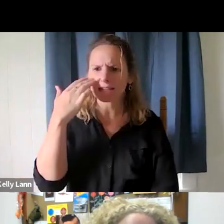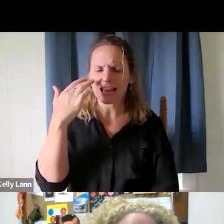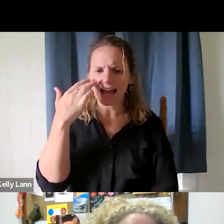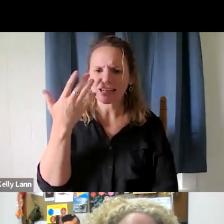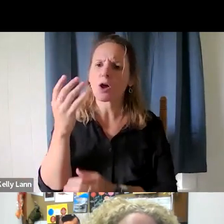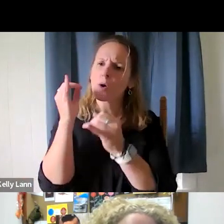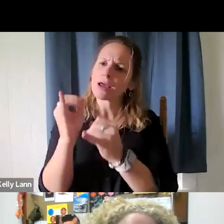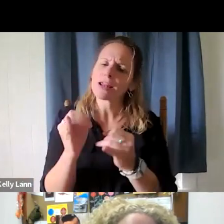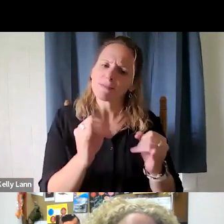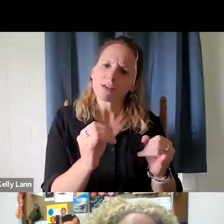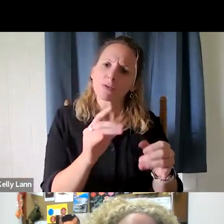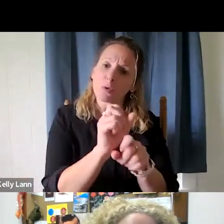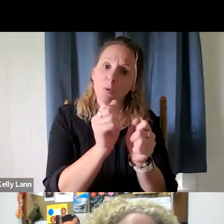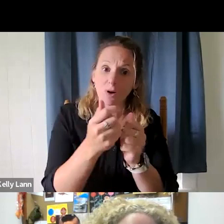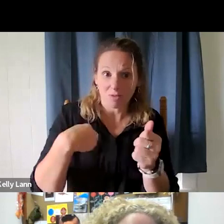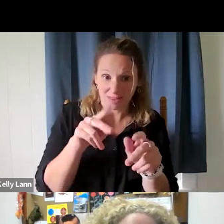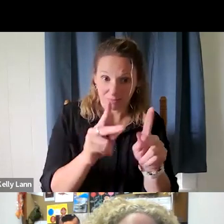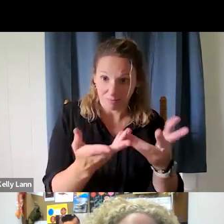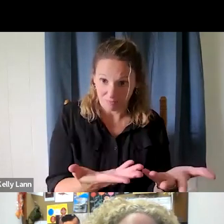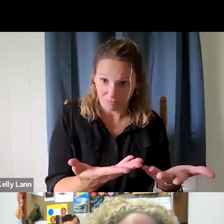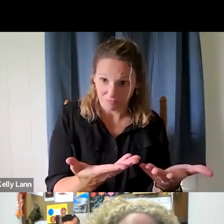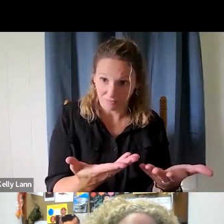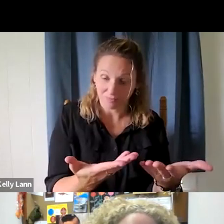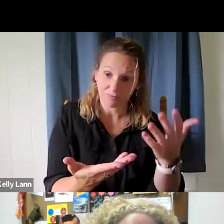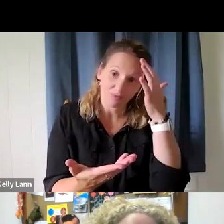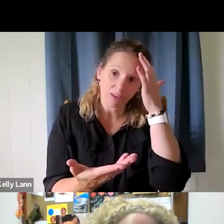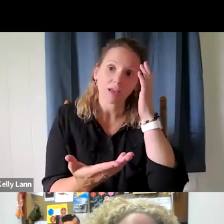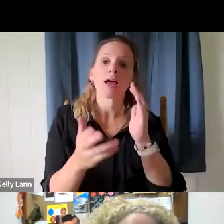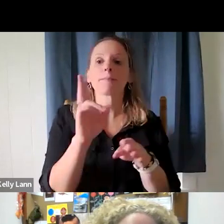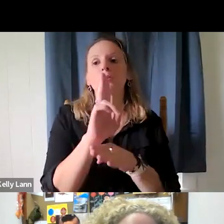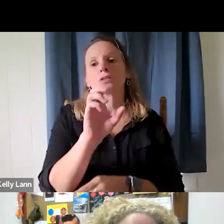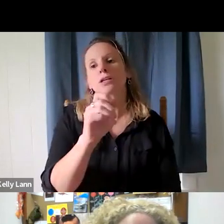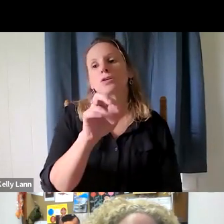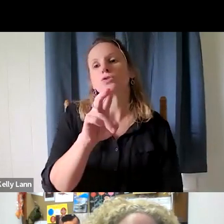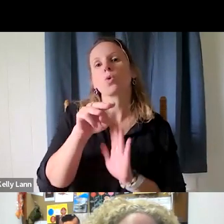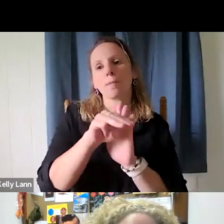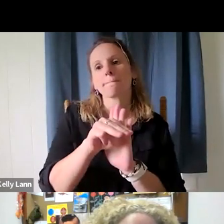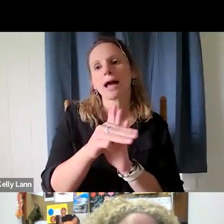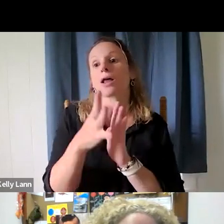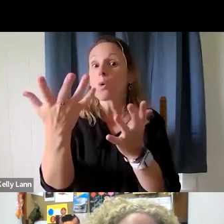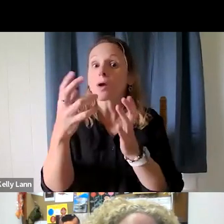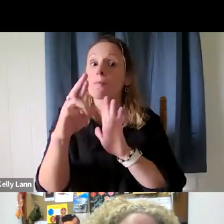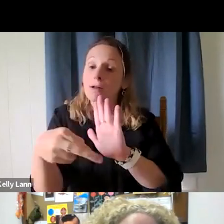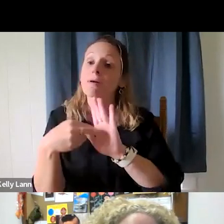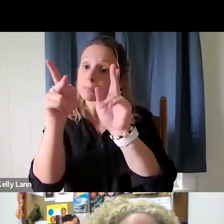con los que trabajamos mediante el modelo SOAR, ¿cierto? No rechazamos a esta gente, queremos representar a individuos